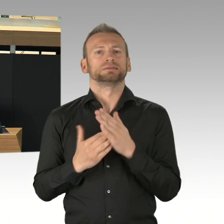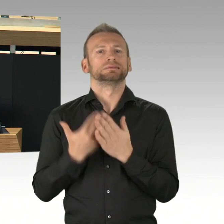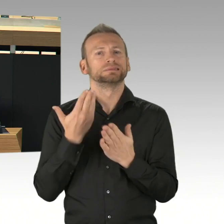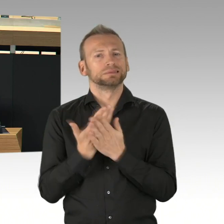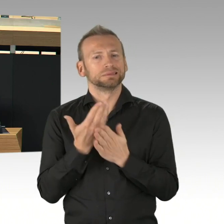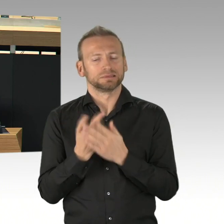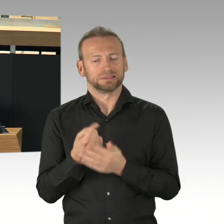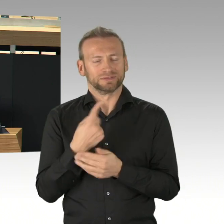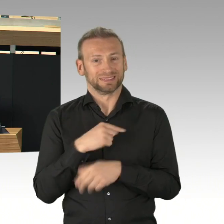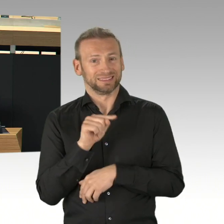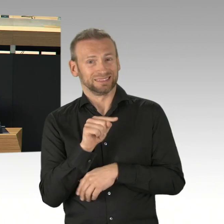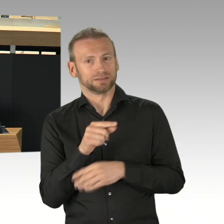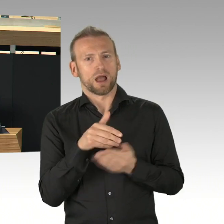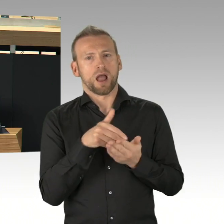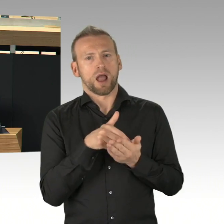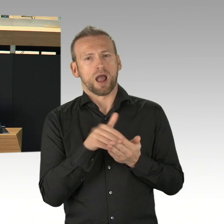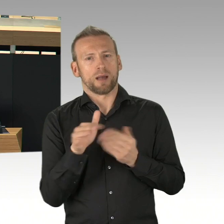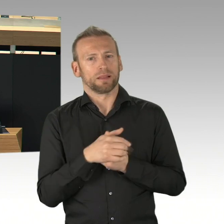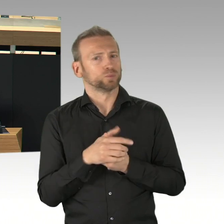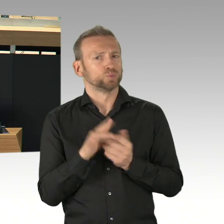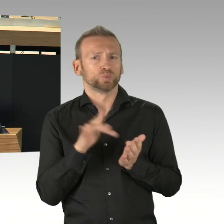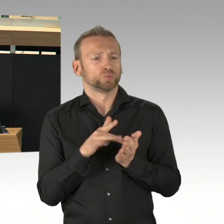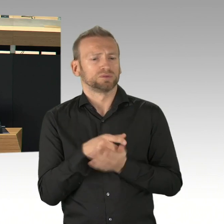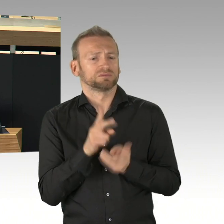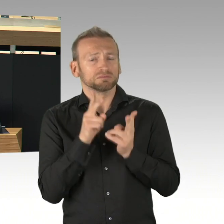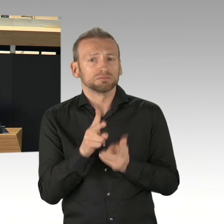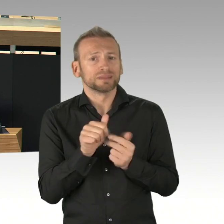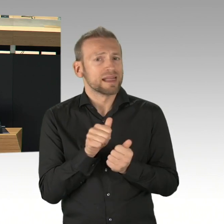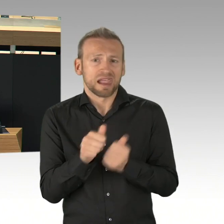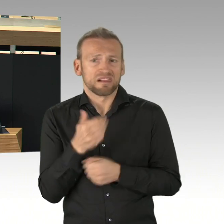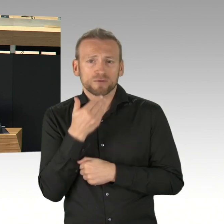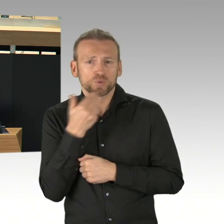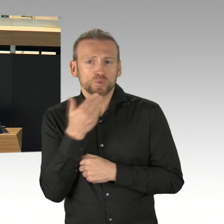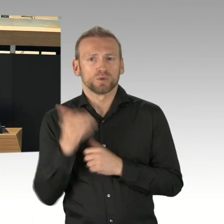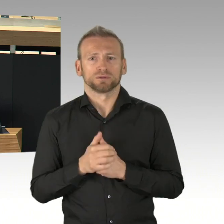damit die Mieterinnen und Mieter auch eine Klarheit haben, wie am Ende sich tatsächlich ihre Miete berechnet